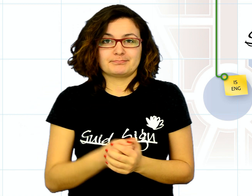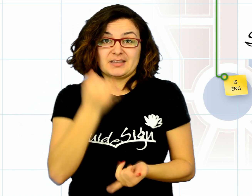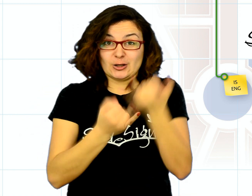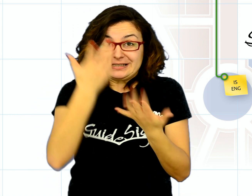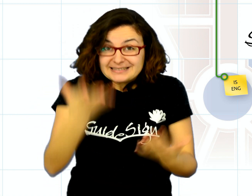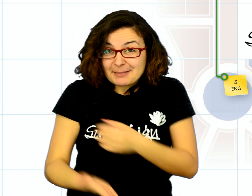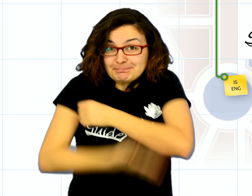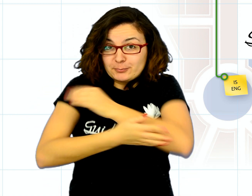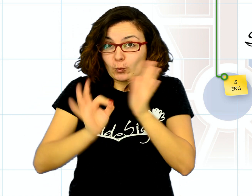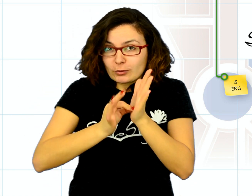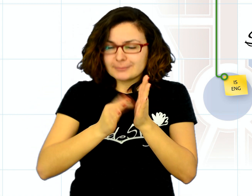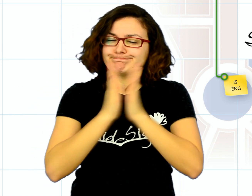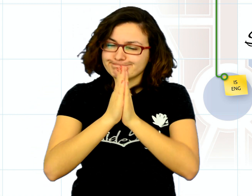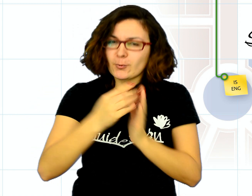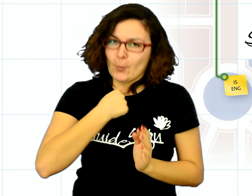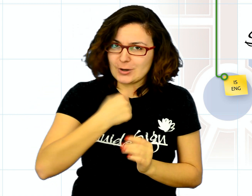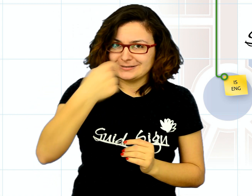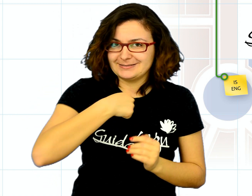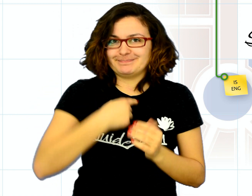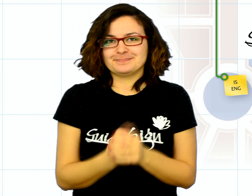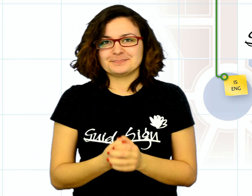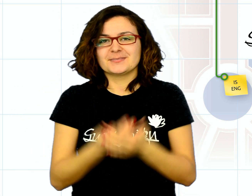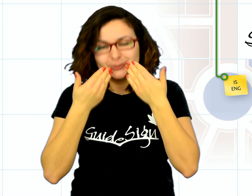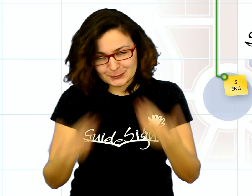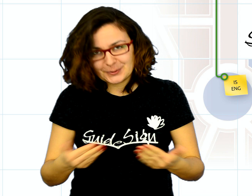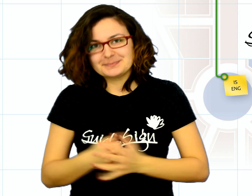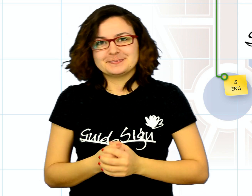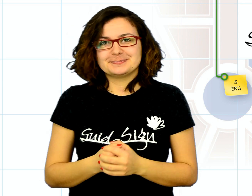Jeśli chcesz wesprzeć GuideSign- zagłosuj na nas! Dziękuję.